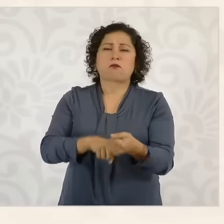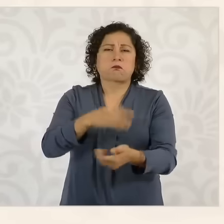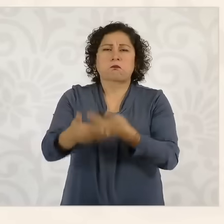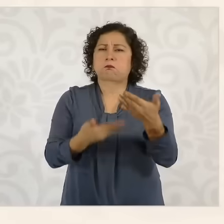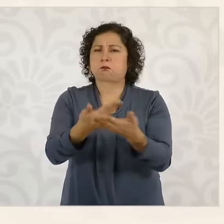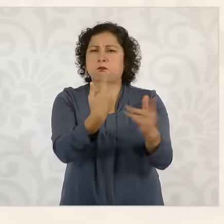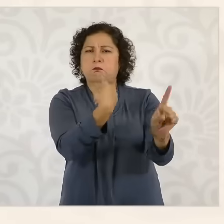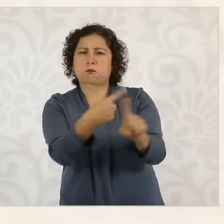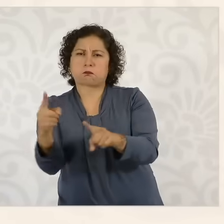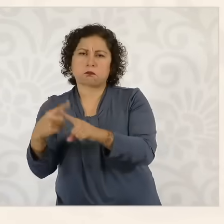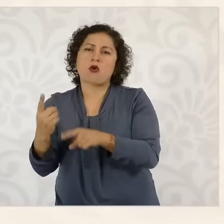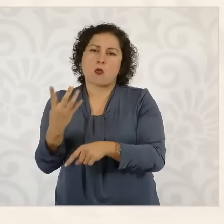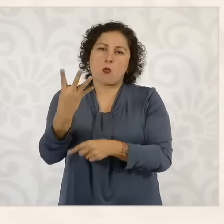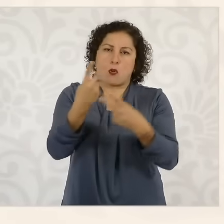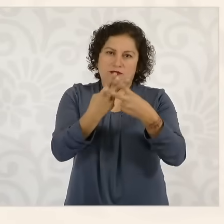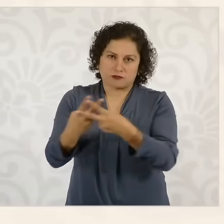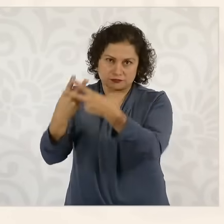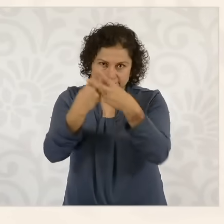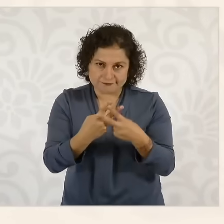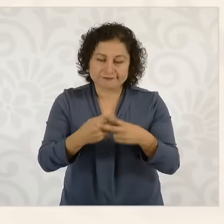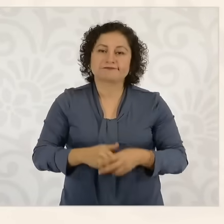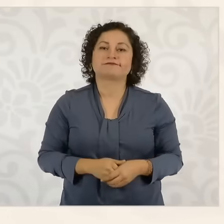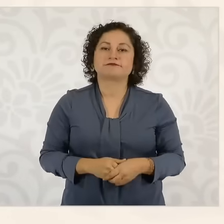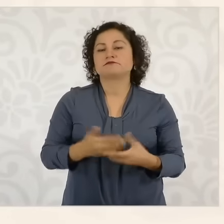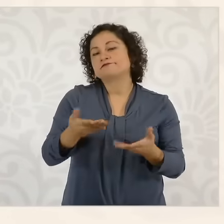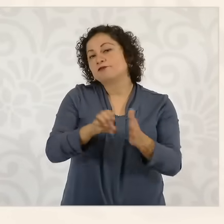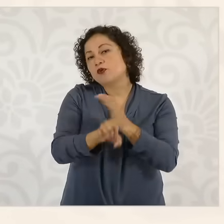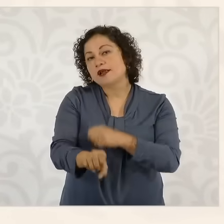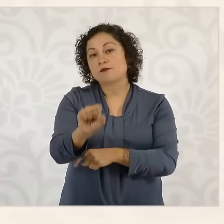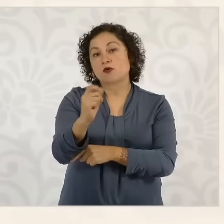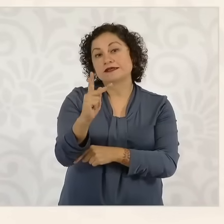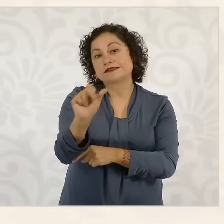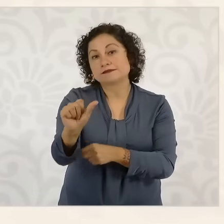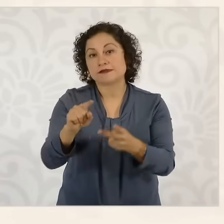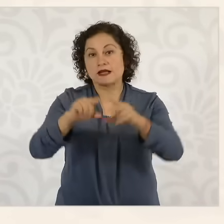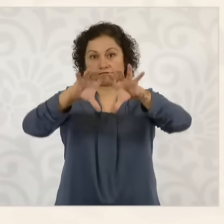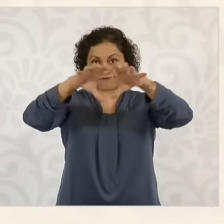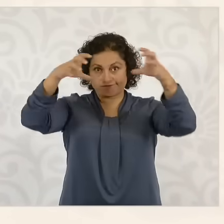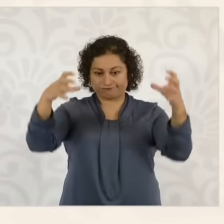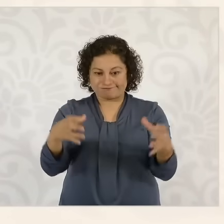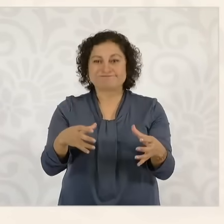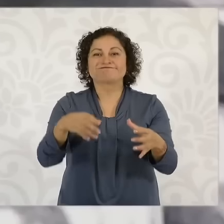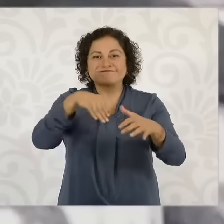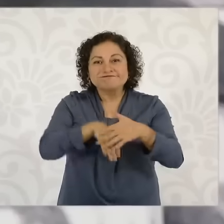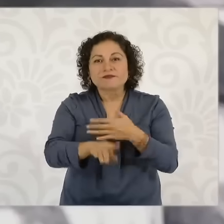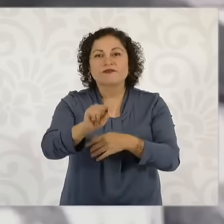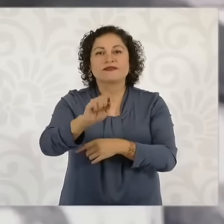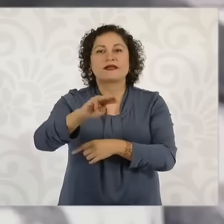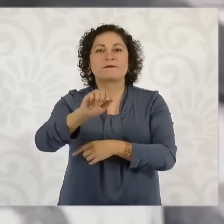de esta calidad, esta condición de estrellas. Cuentan con spa, Temascal, alberca, gimnasio,